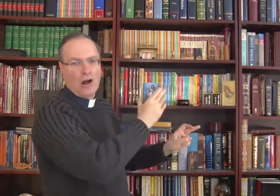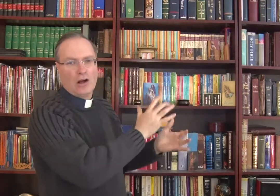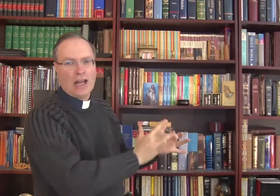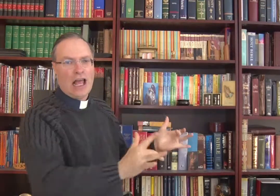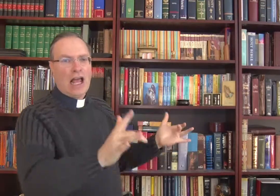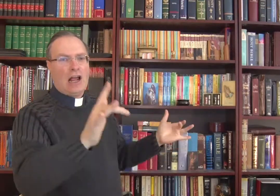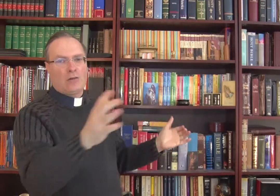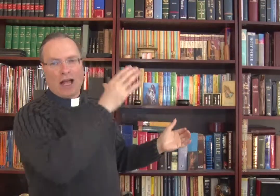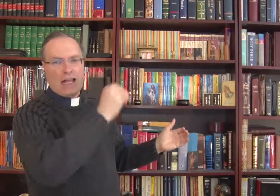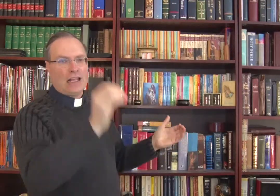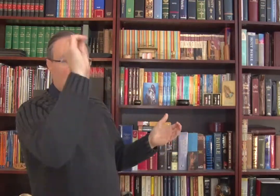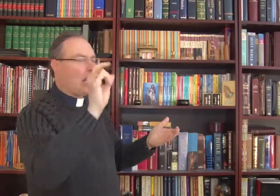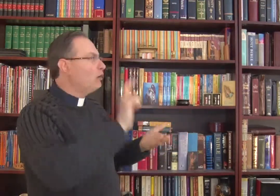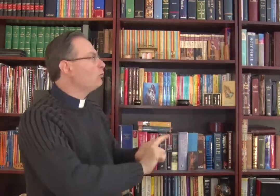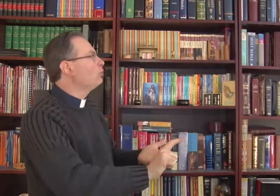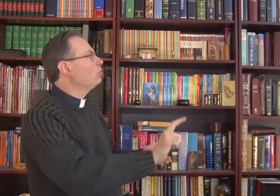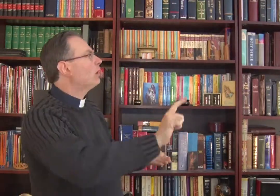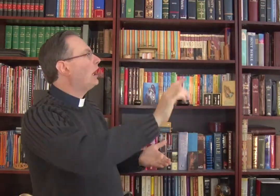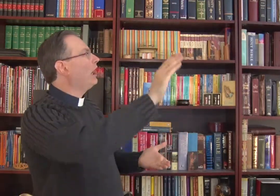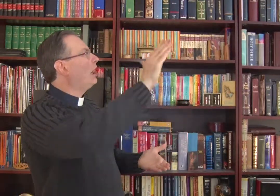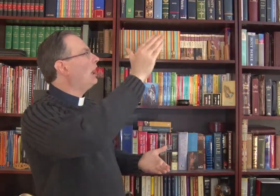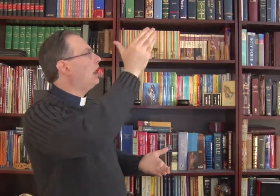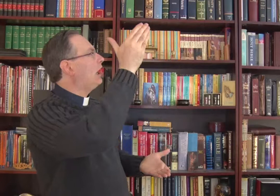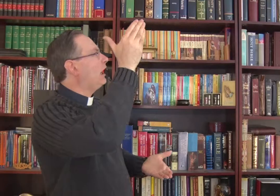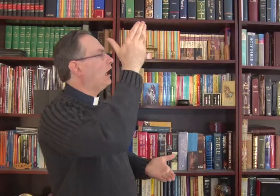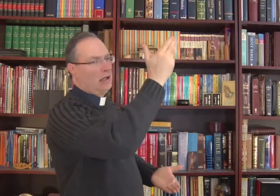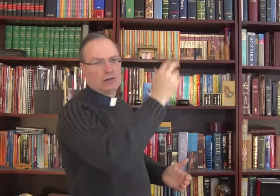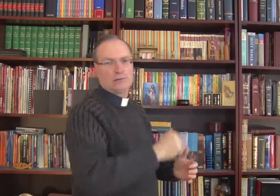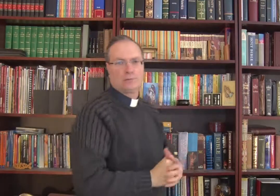la gloire et la louange.»